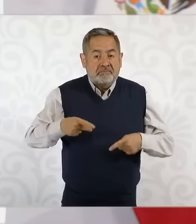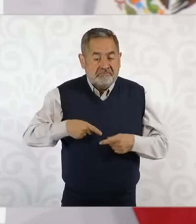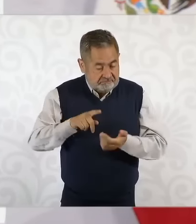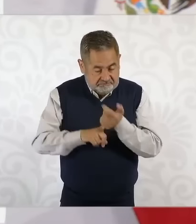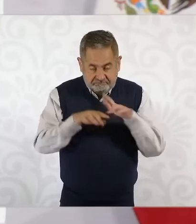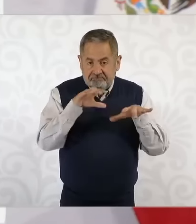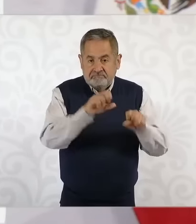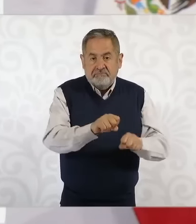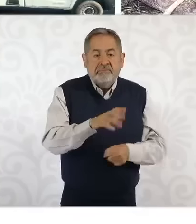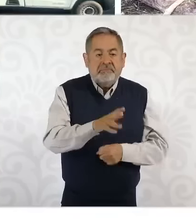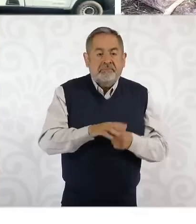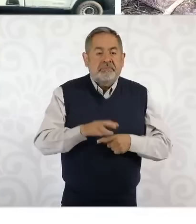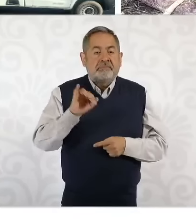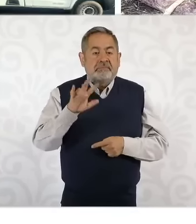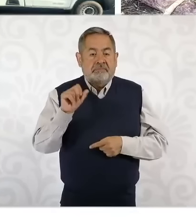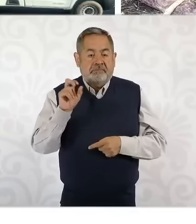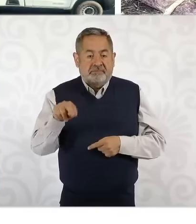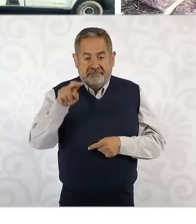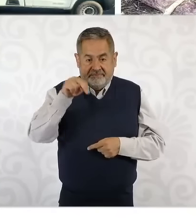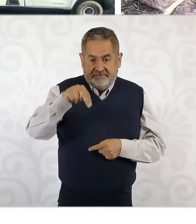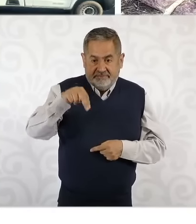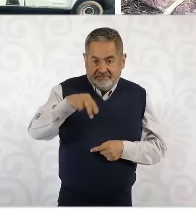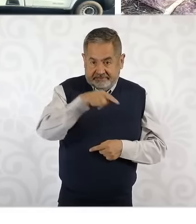incluyendo a Iván N, líder de una facción del grupo delictivo